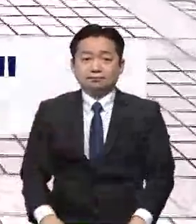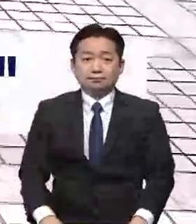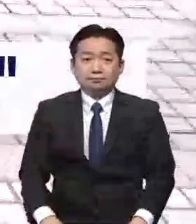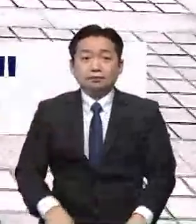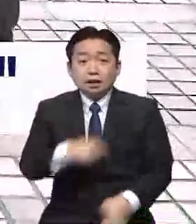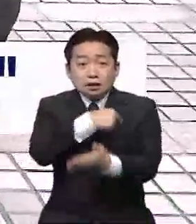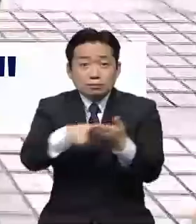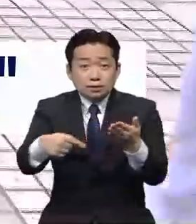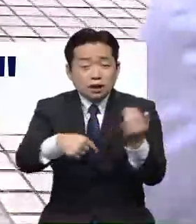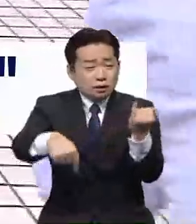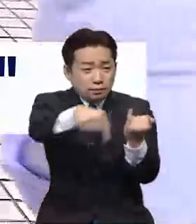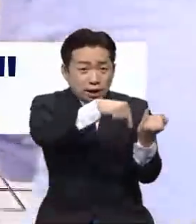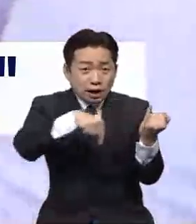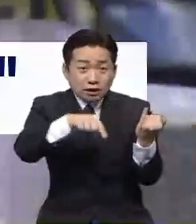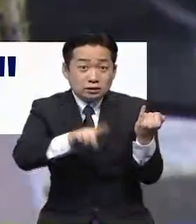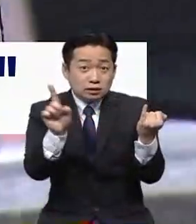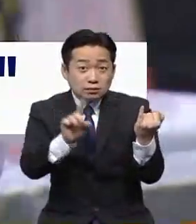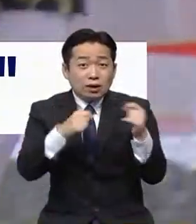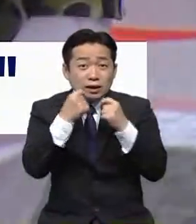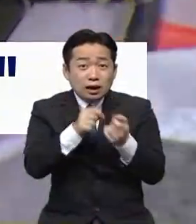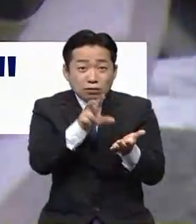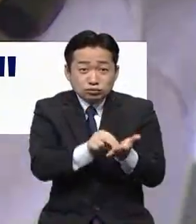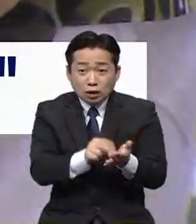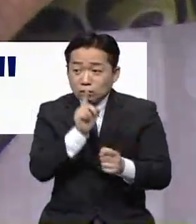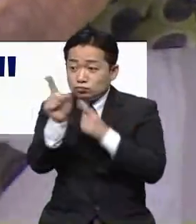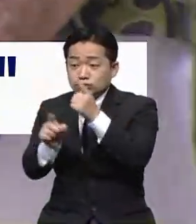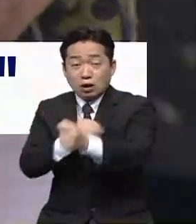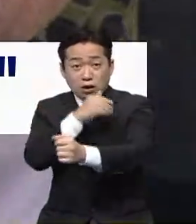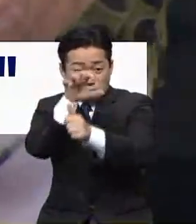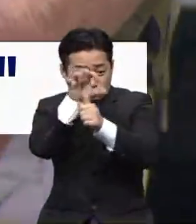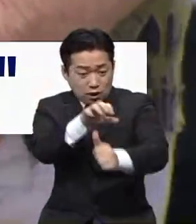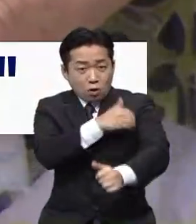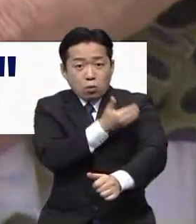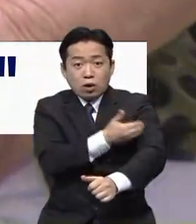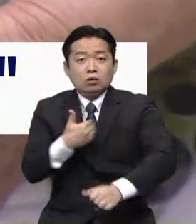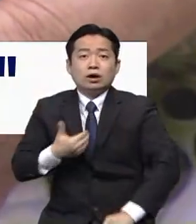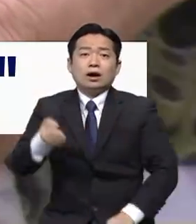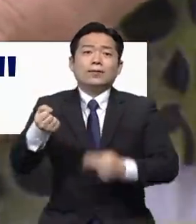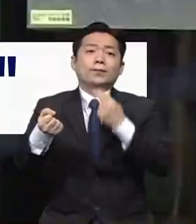피해 당사자들의 개별적인 문제 제기를 막을 권리는 가지고 있지 않다며 정부가